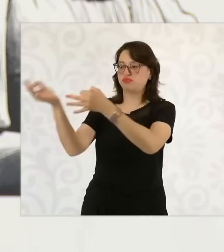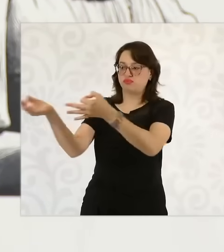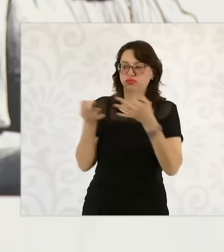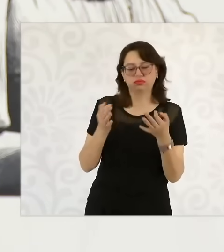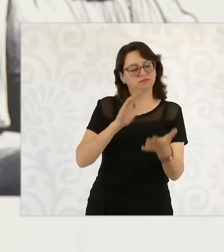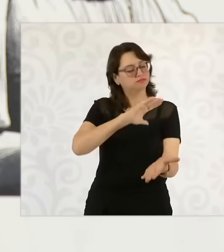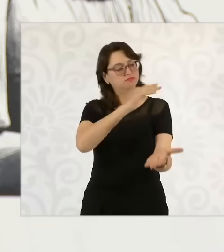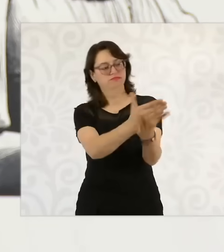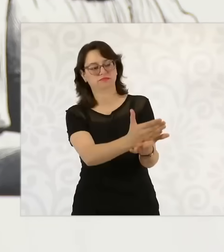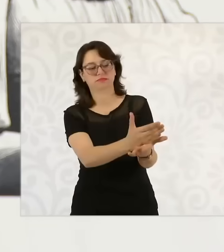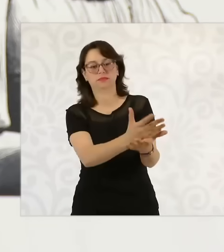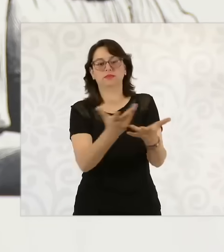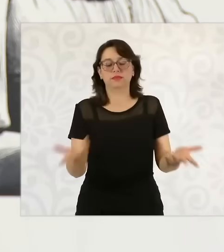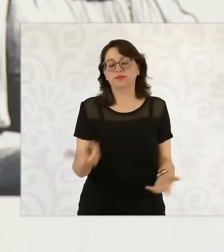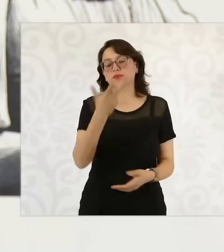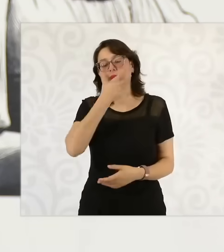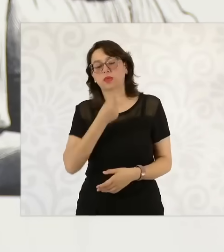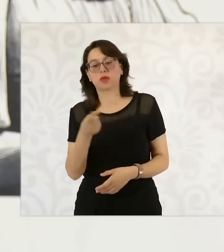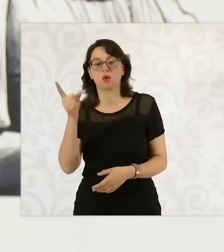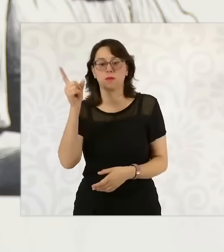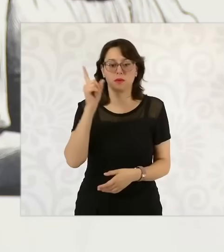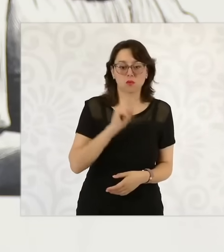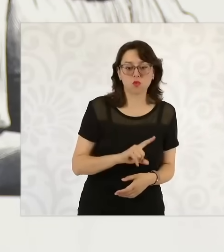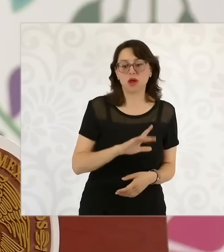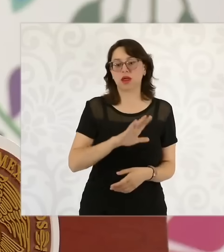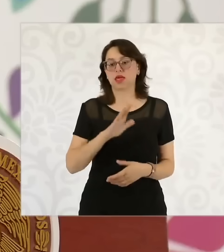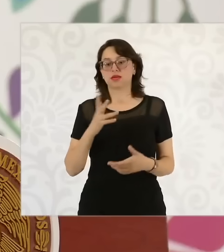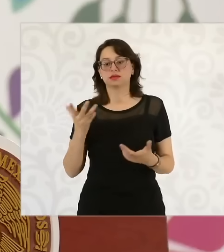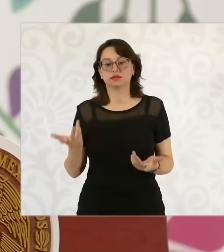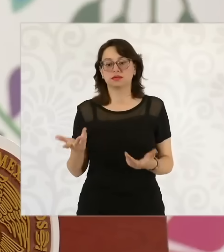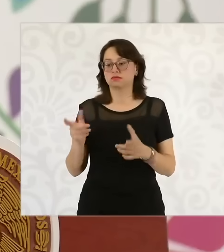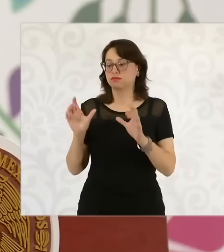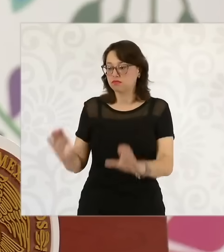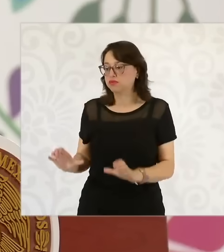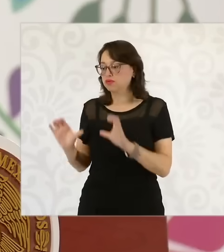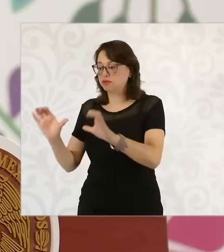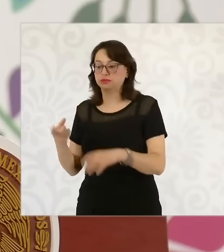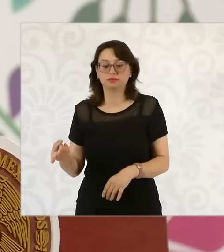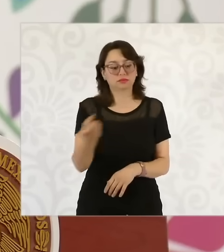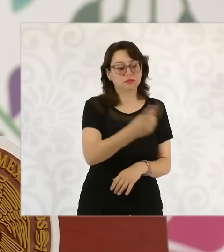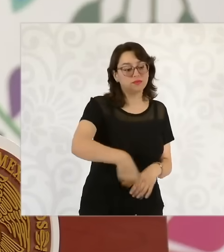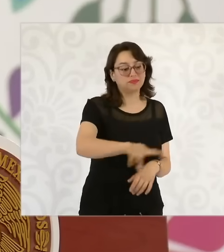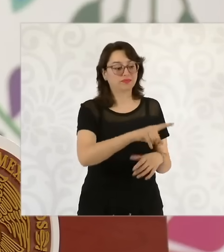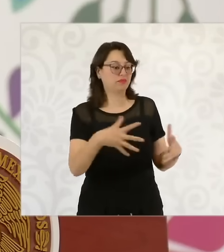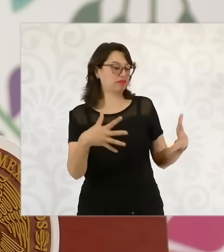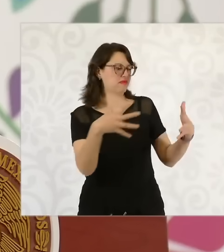mexicanos y mexicanas por conflictos relacionados con el tráfico de drogas y otros delitos